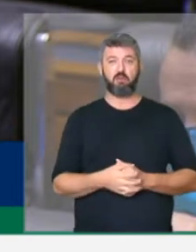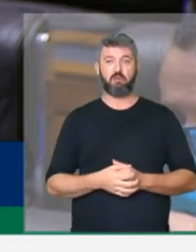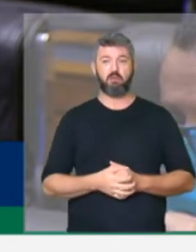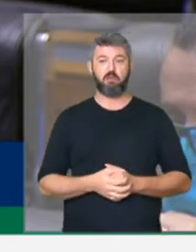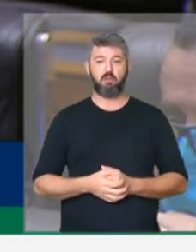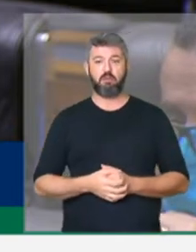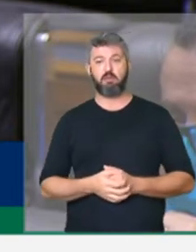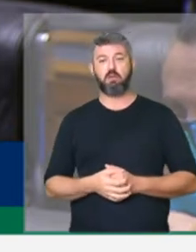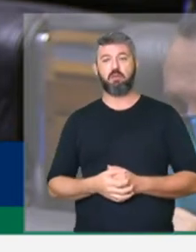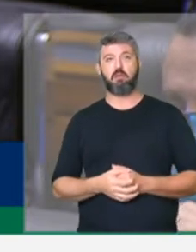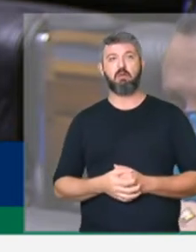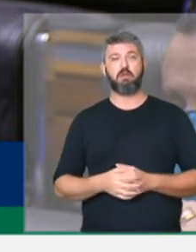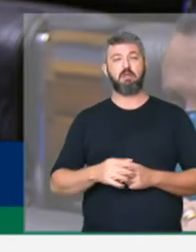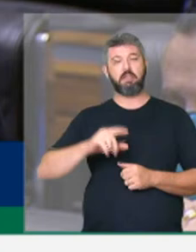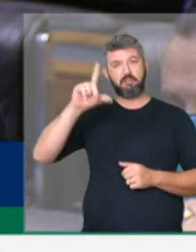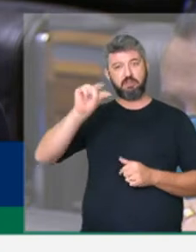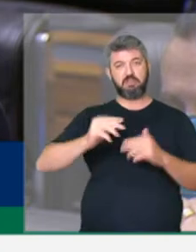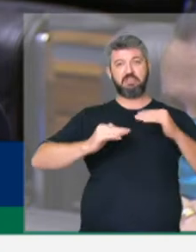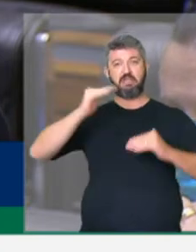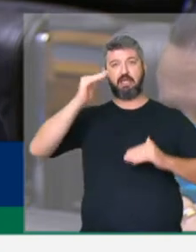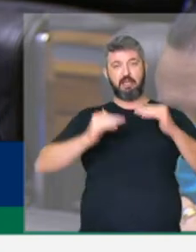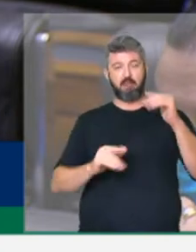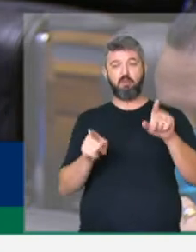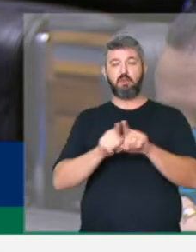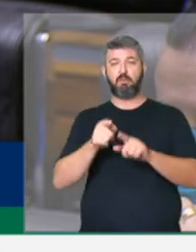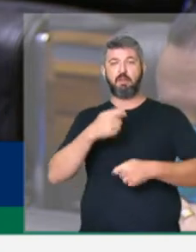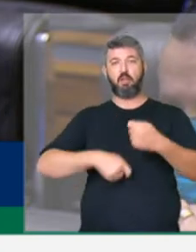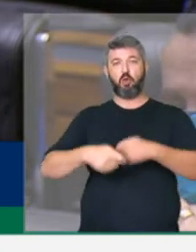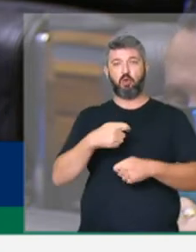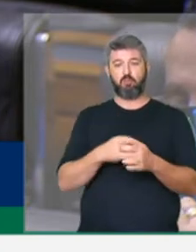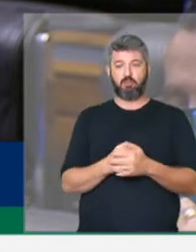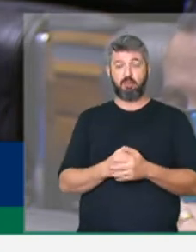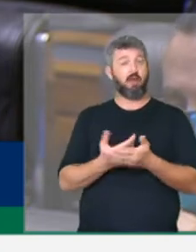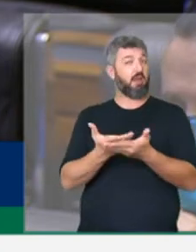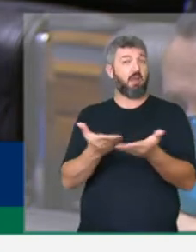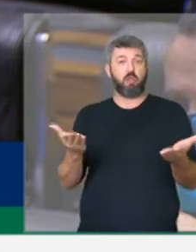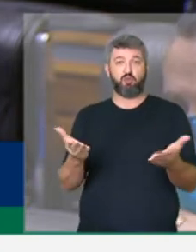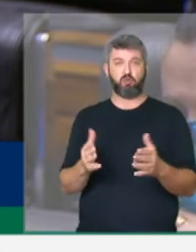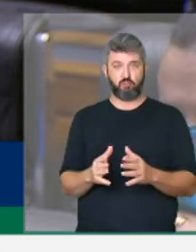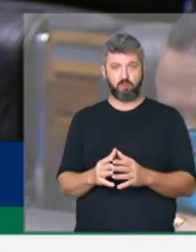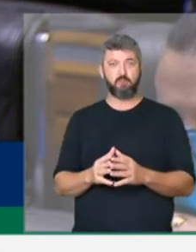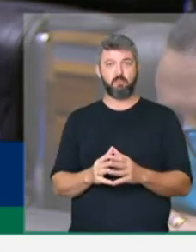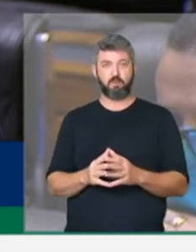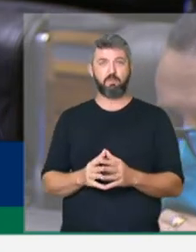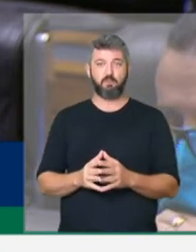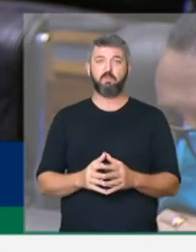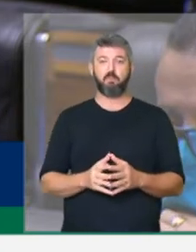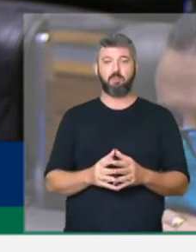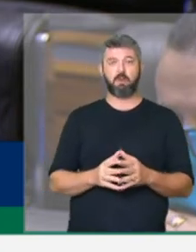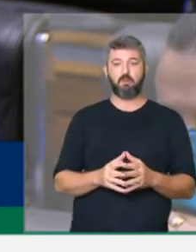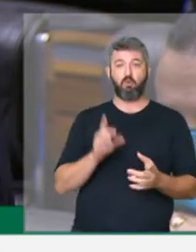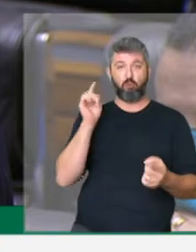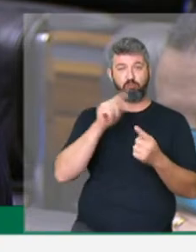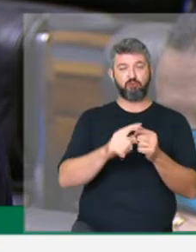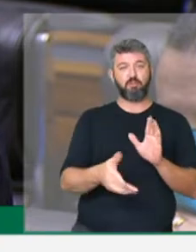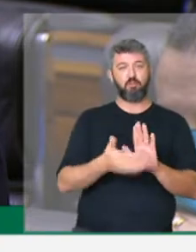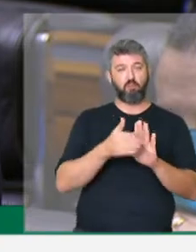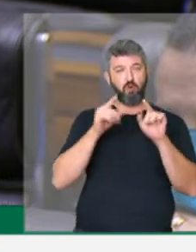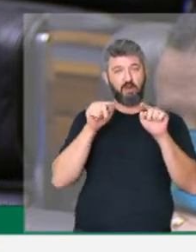DE DISCUSSÃO... SÓ FAZER UM QUESTIONAMENTO AO NOSSO RELATOR DEPUTADO HENRIQUE FONTANA. -- [PRESIDENTE]: POIS NÃ O, DEPUTADO. -- [DEP. HENRIQUE